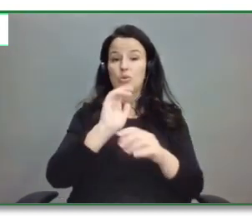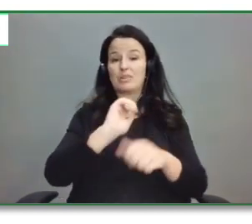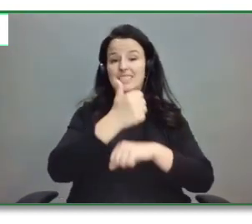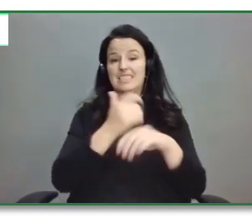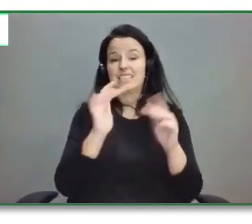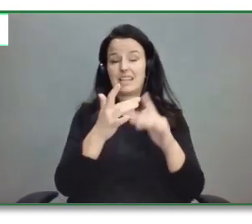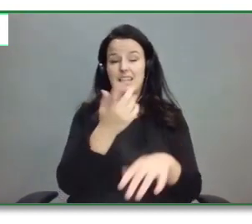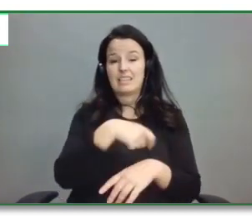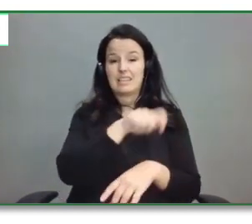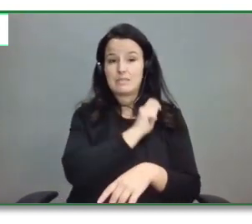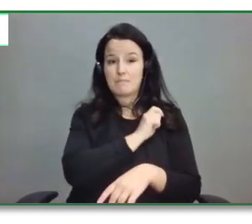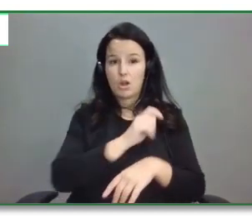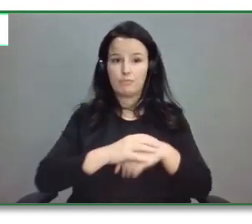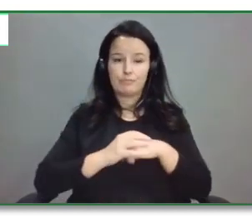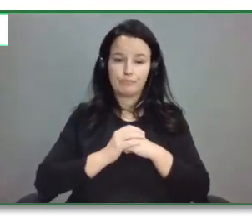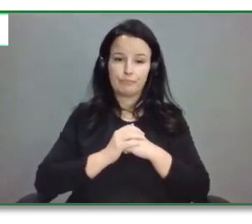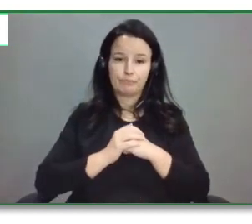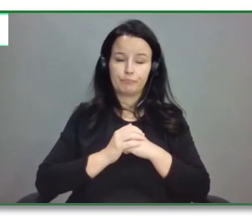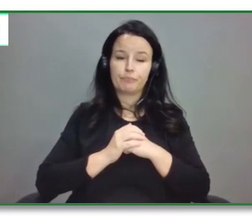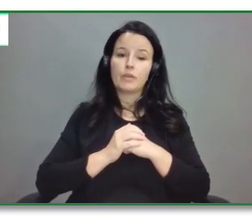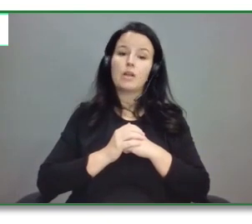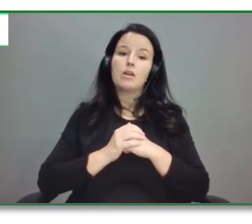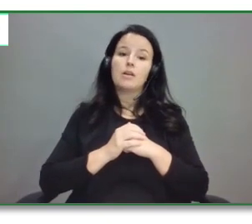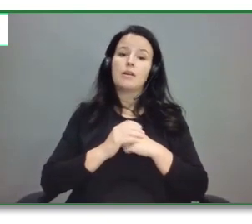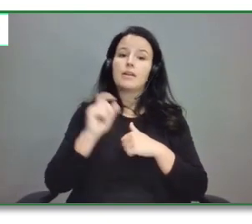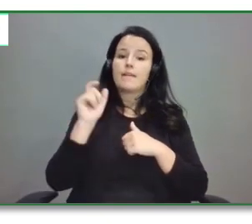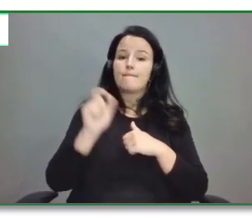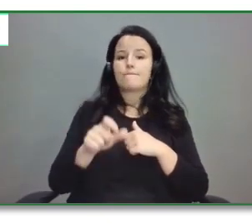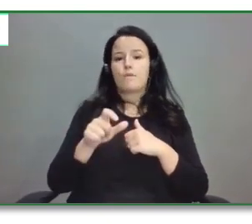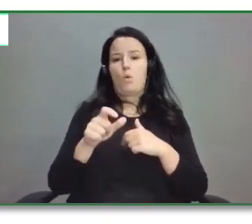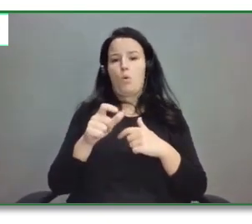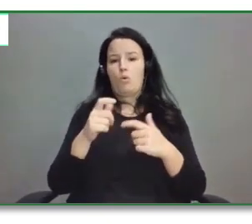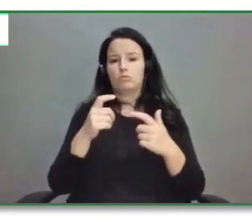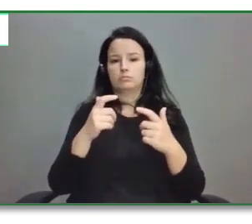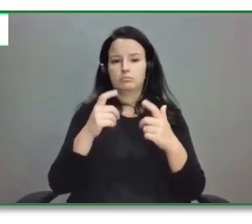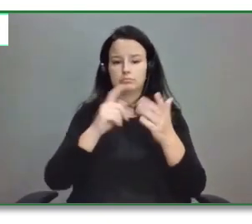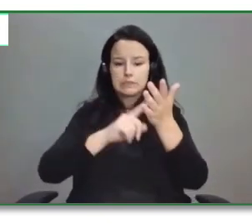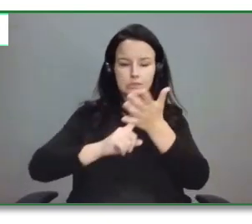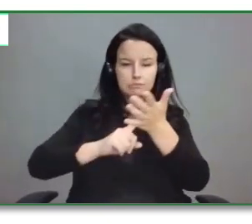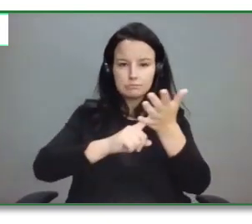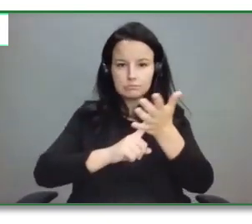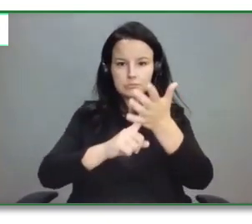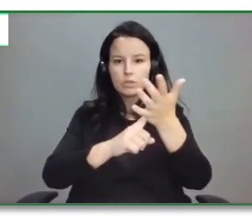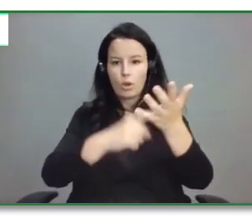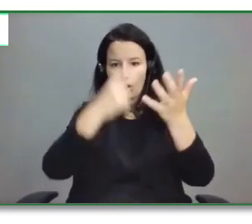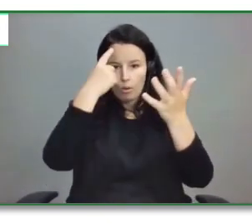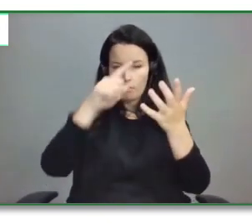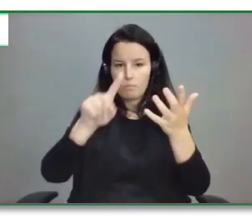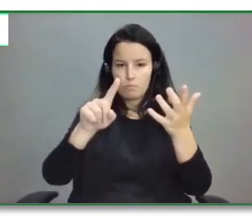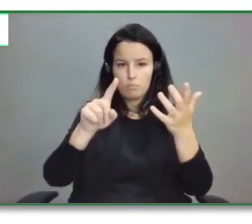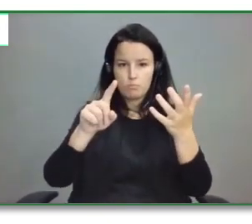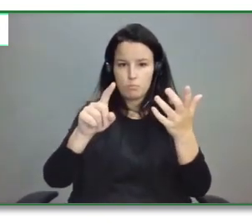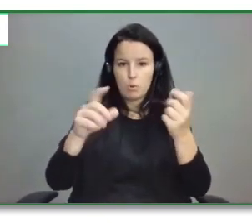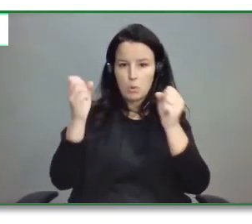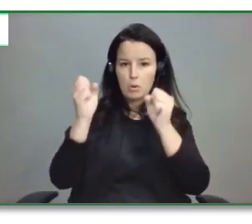et il faut entreprendre des correctifs